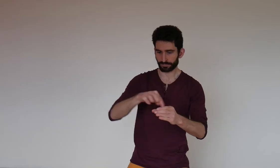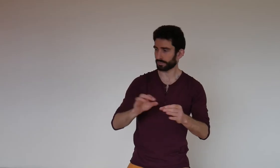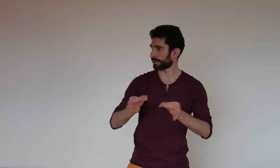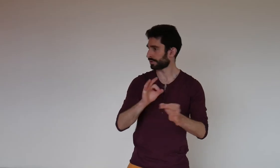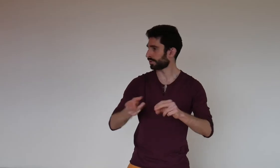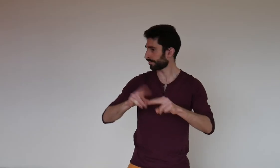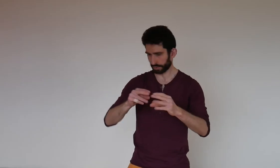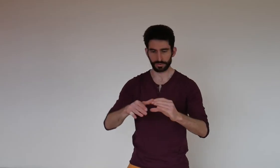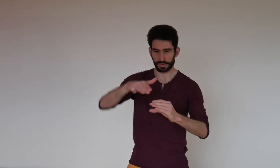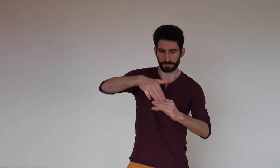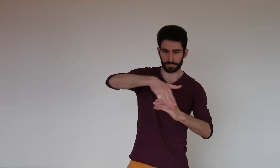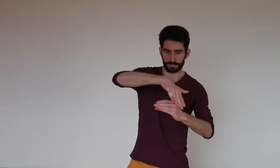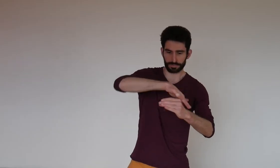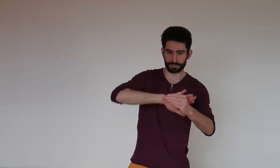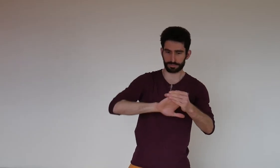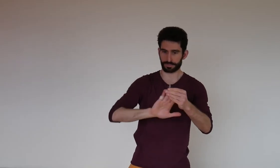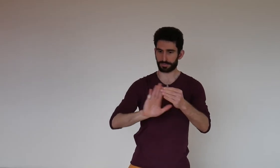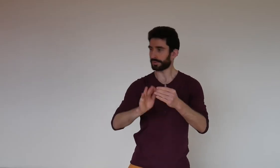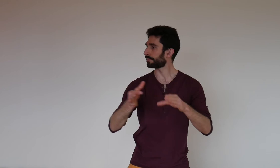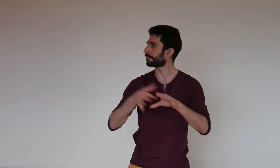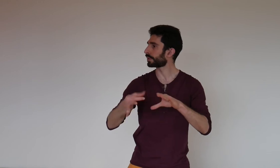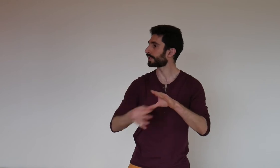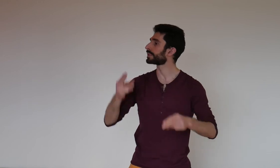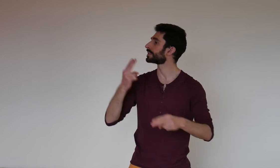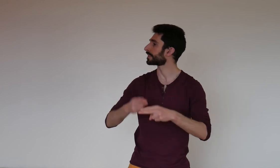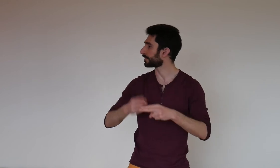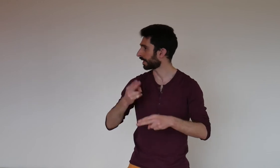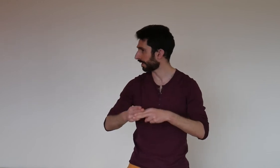Au centre, les cellules mortes. A la surface, des plaques d'une protéine qui s'appelle...